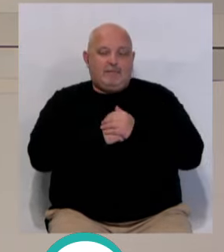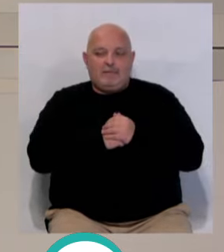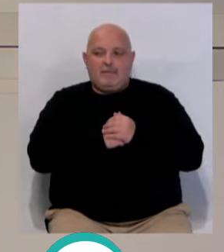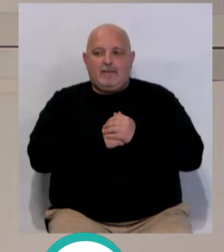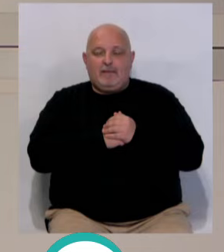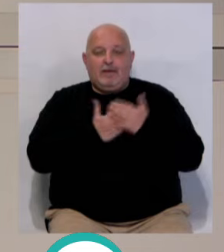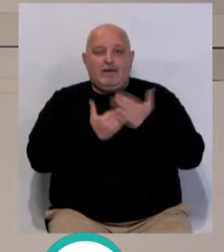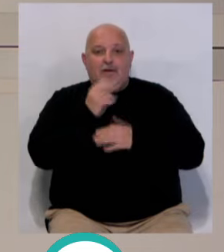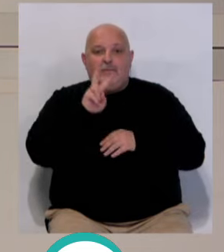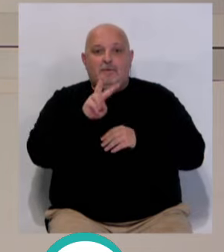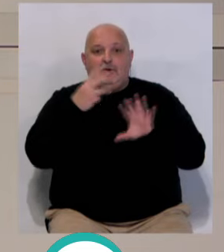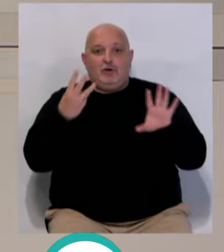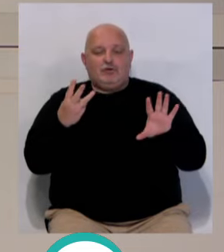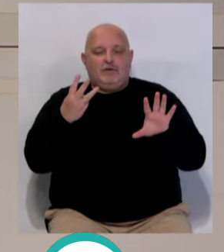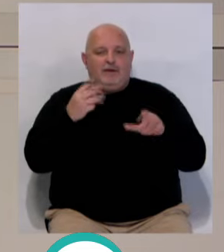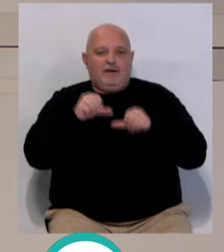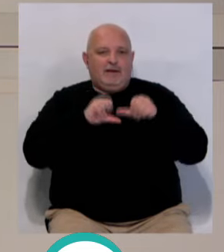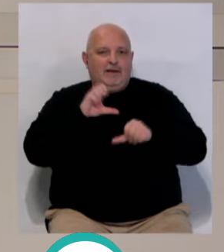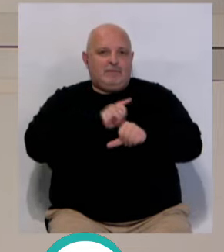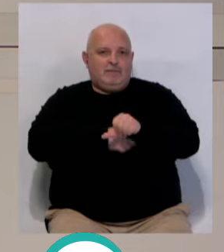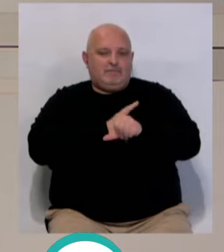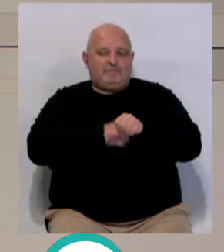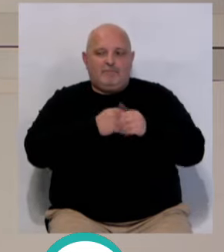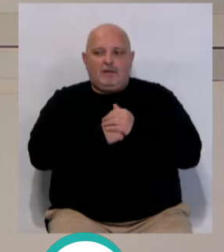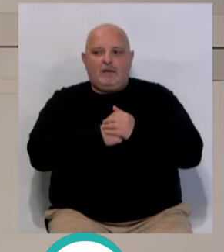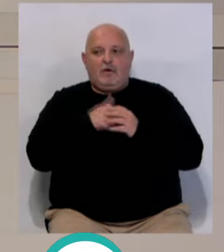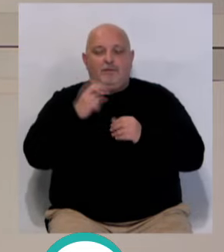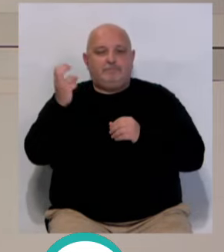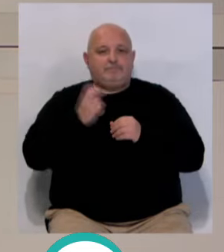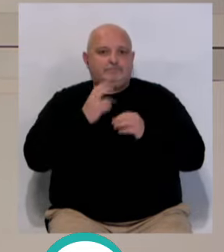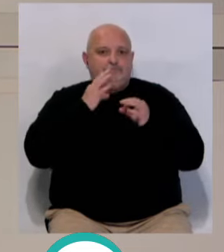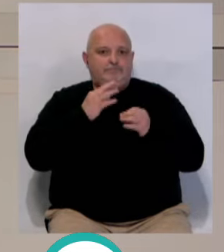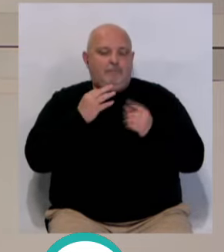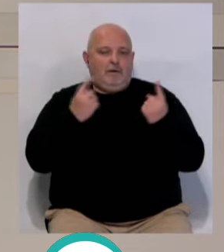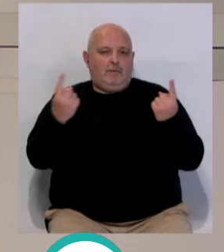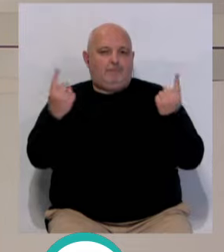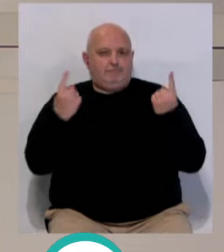la jornada número 28 de la liga esports Hoy viene acompañados como siempre en la mesa del